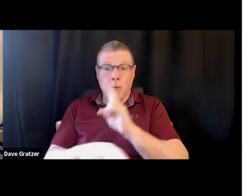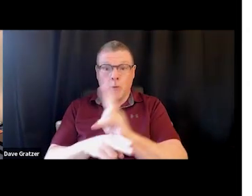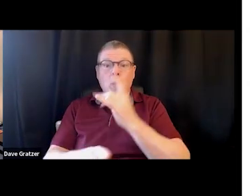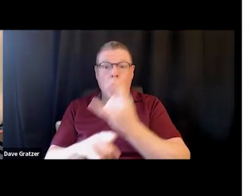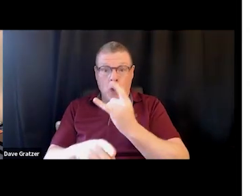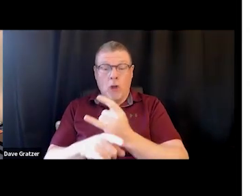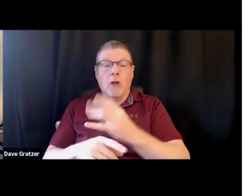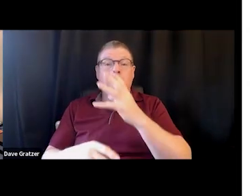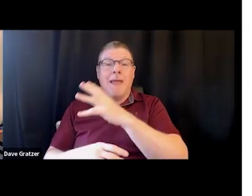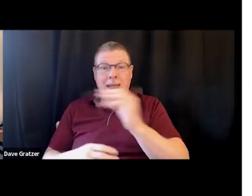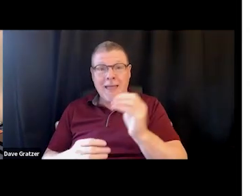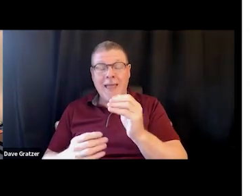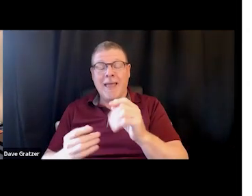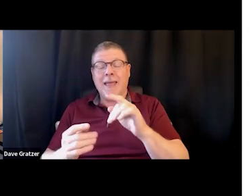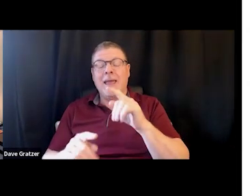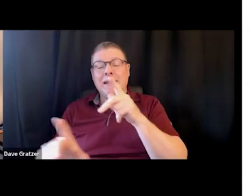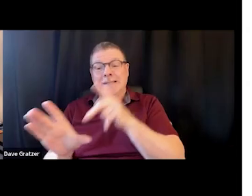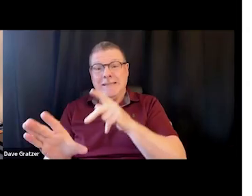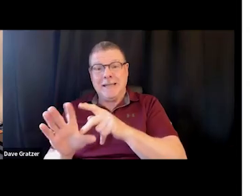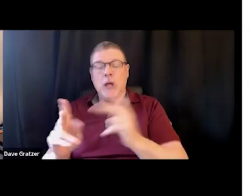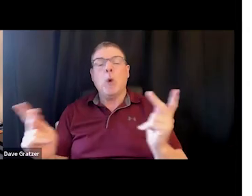y las condiciones psiquiátricas son mucho peores.